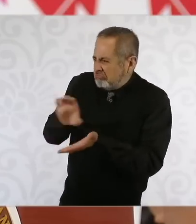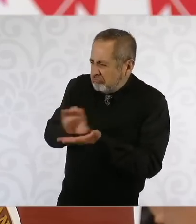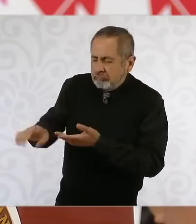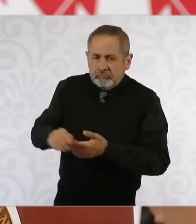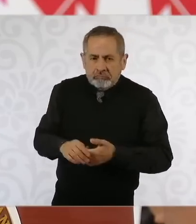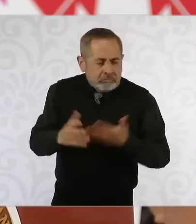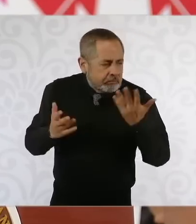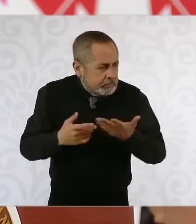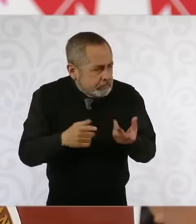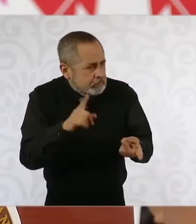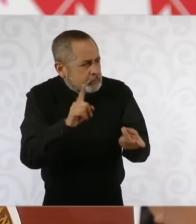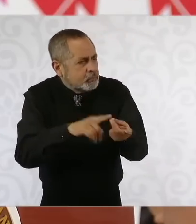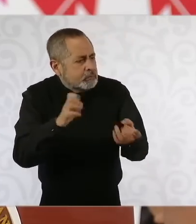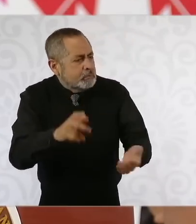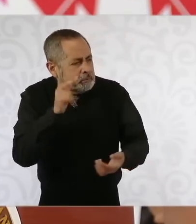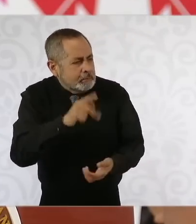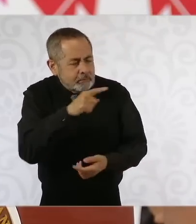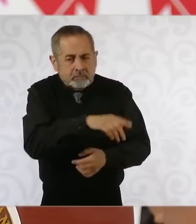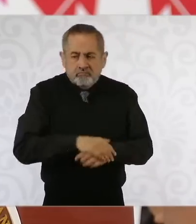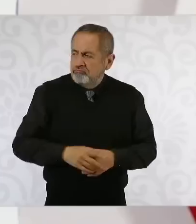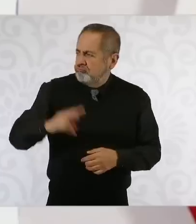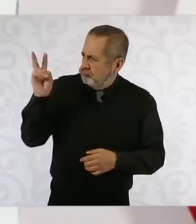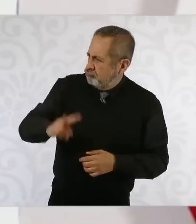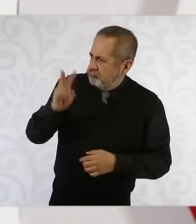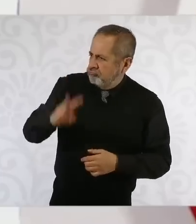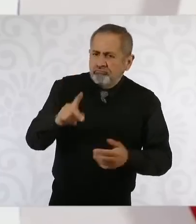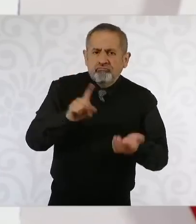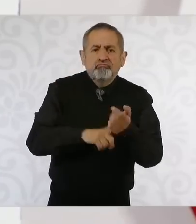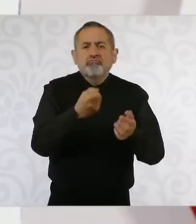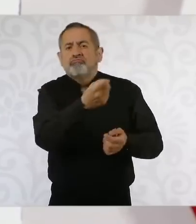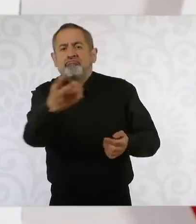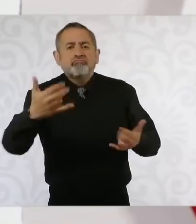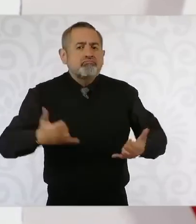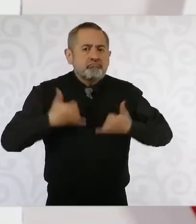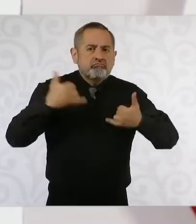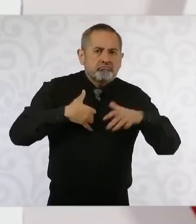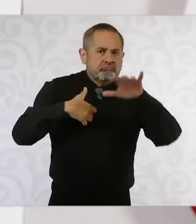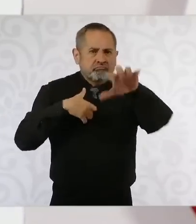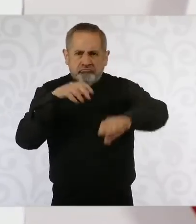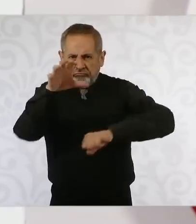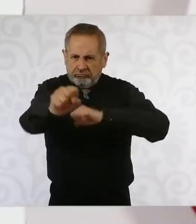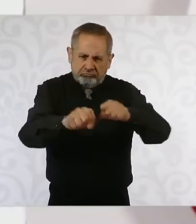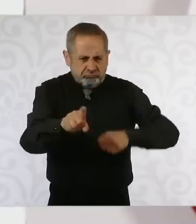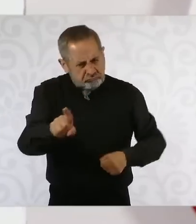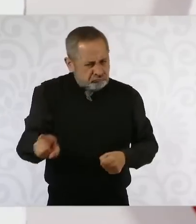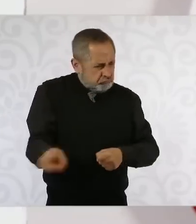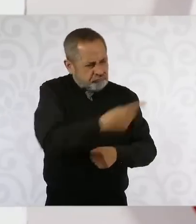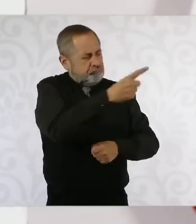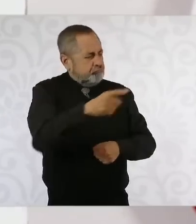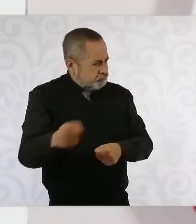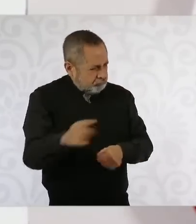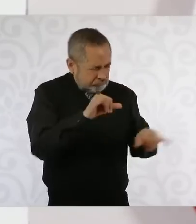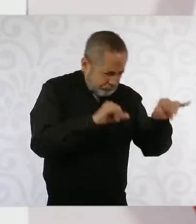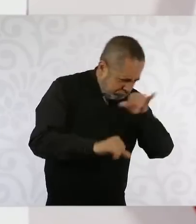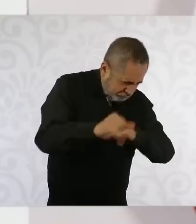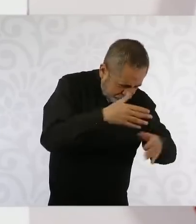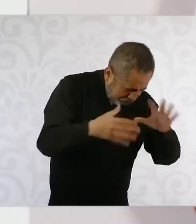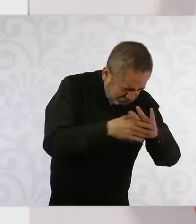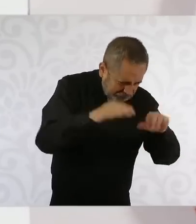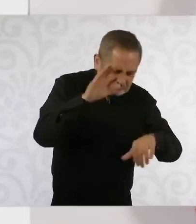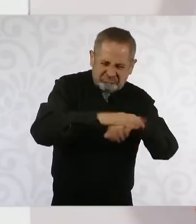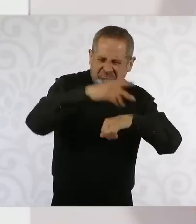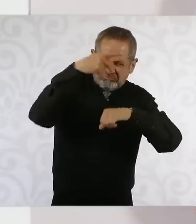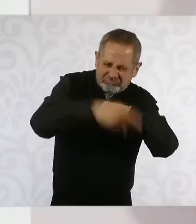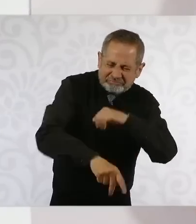si químicos estaban siendo ctados estudiantes para producción de drogas más letales cuando en